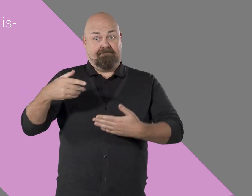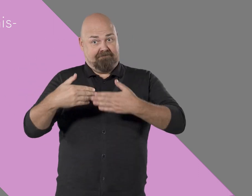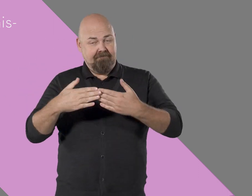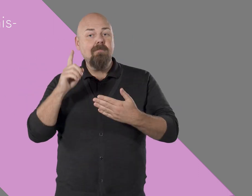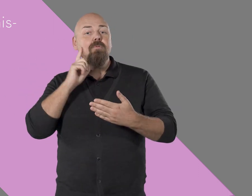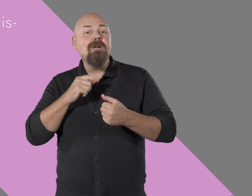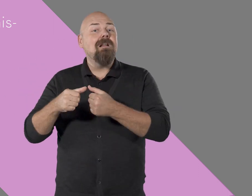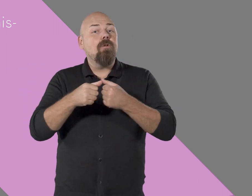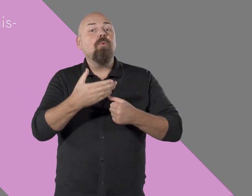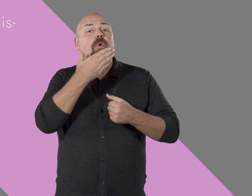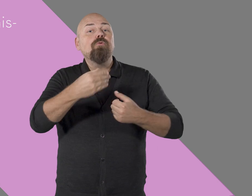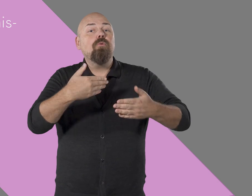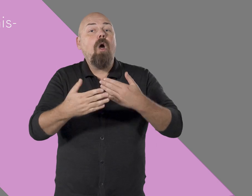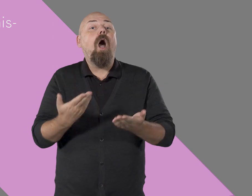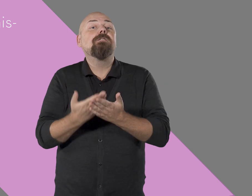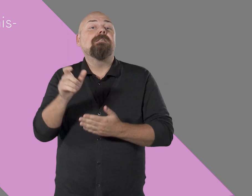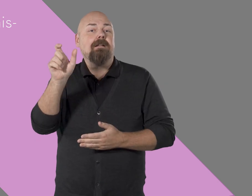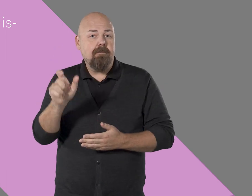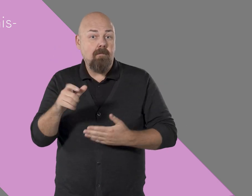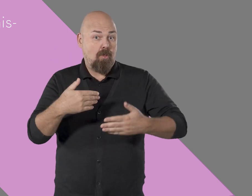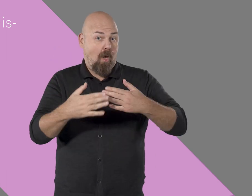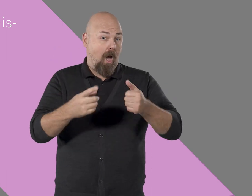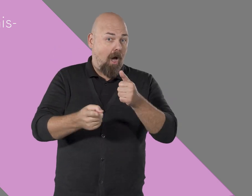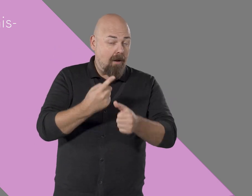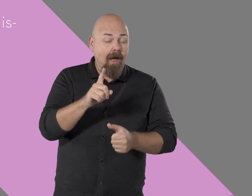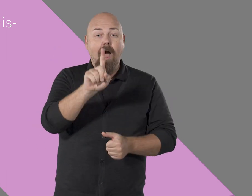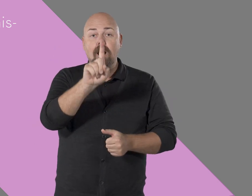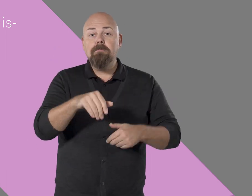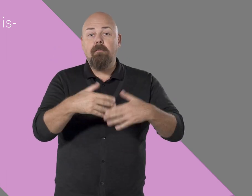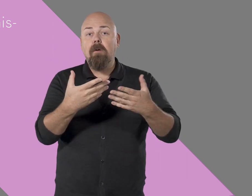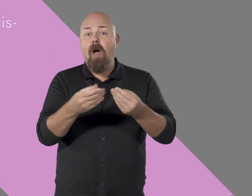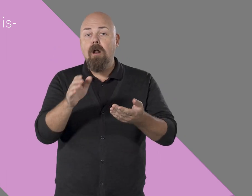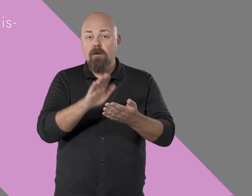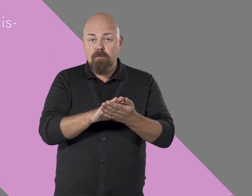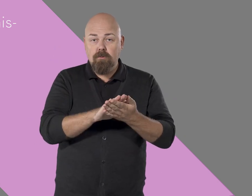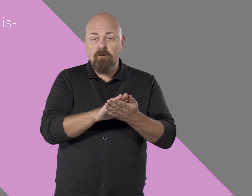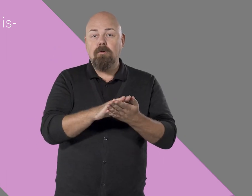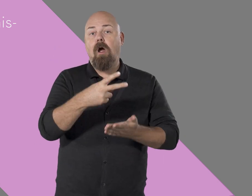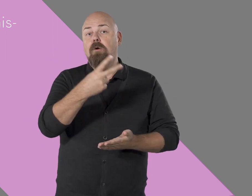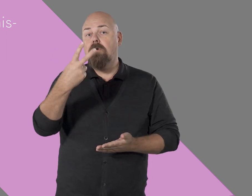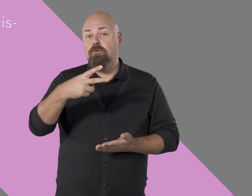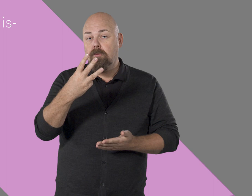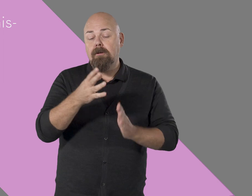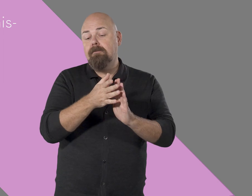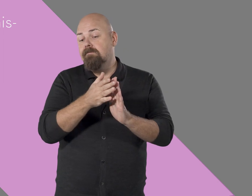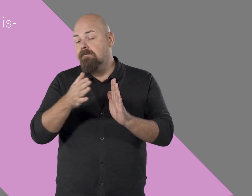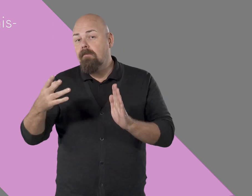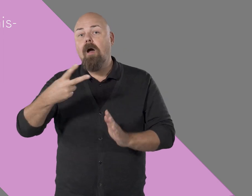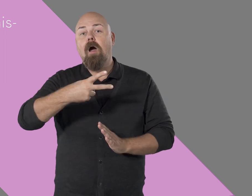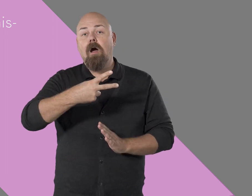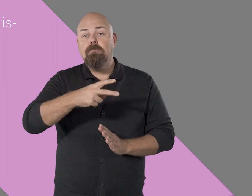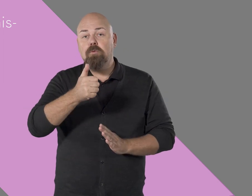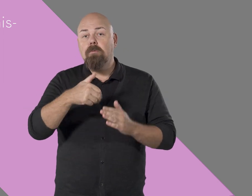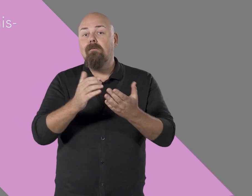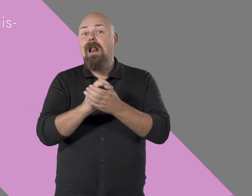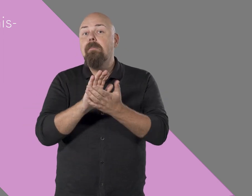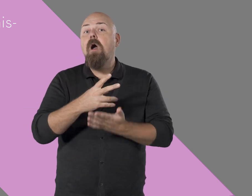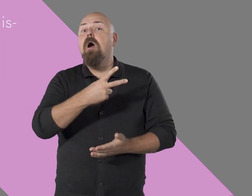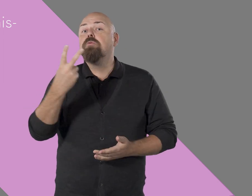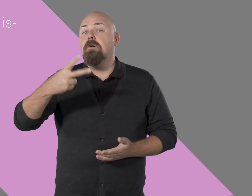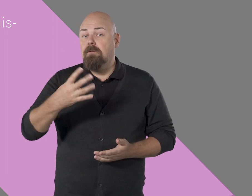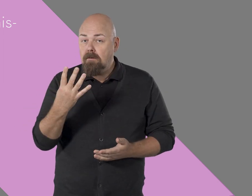työskentelemään liiton nuorisotyön assistenttina 1.3.2023–29.2.2024 -